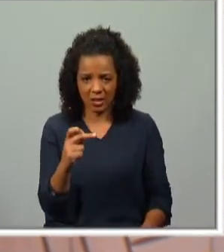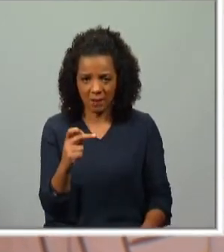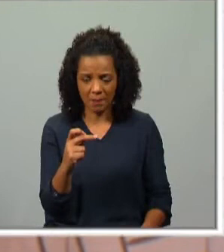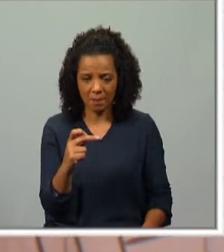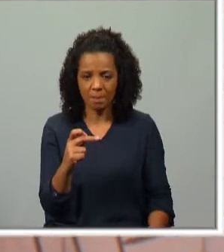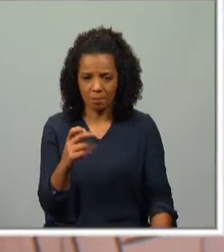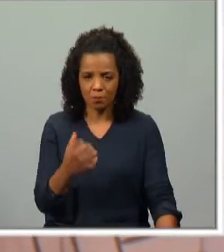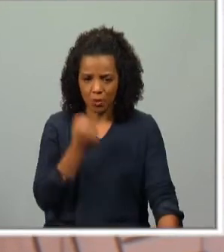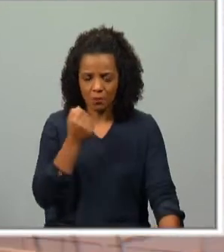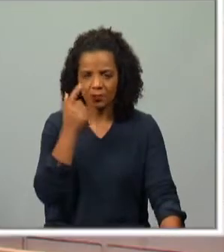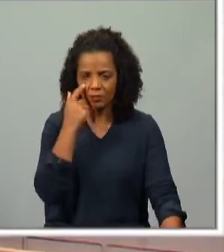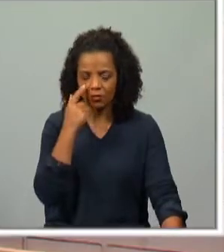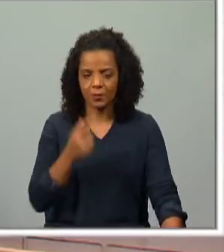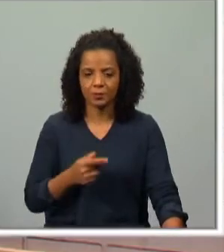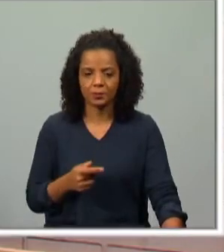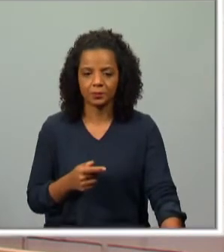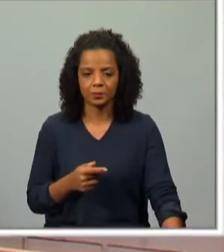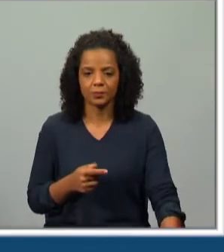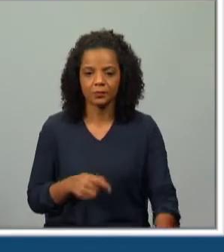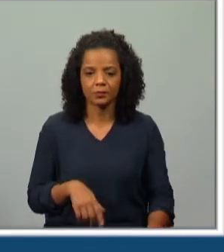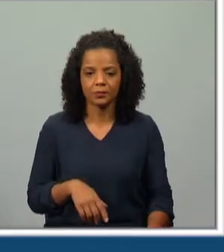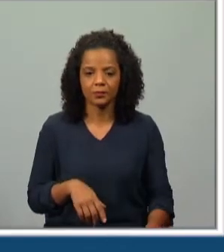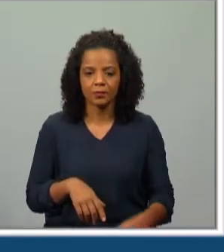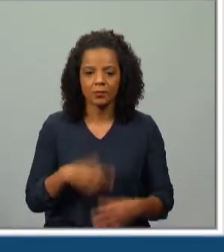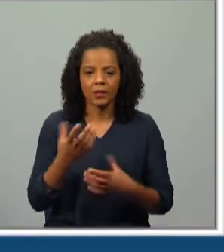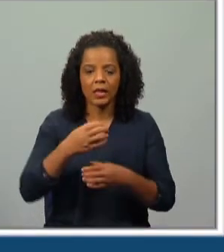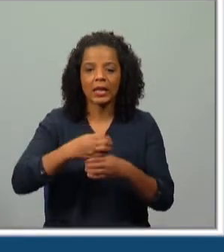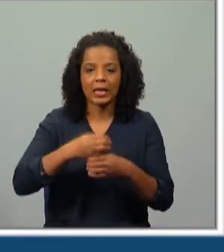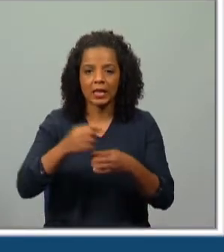Consegues Então vamos ver a caneca já não tem asa 你可以所以讓我們現在看看杯子沒有翅膀